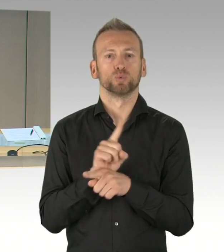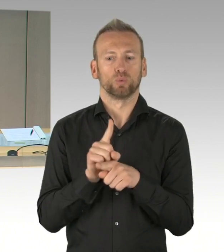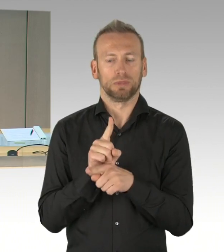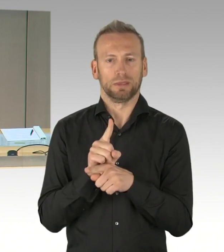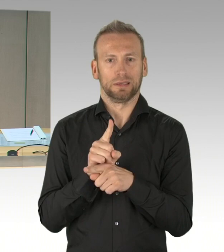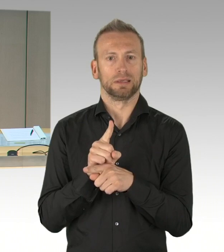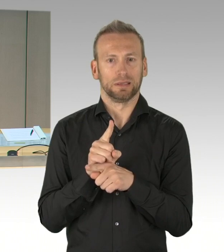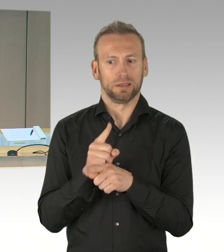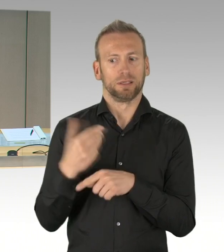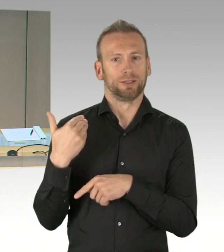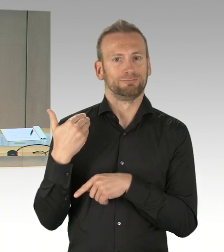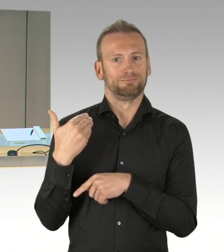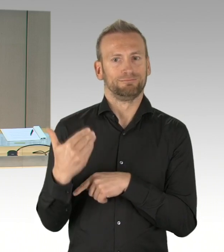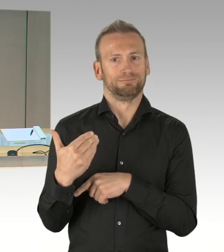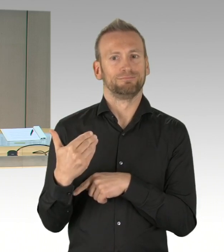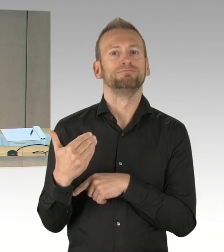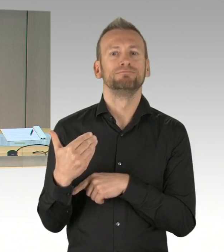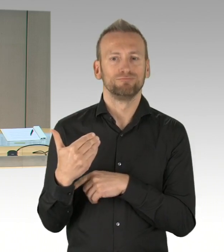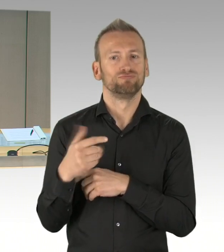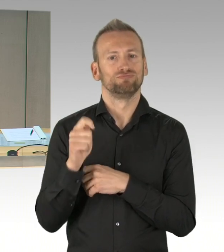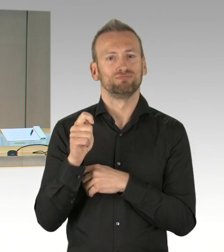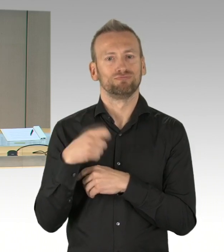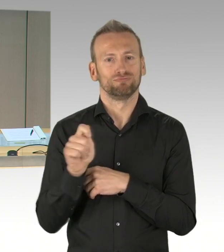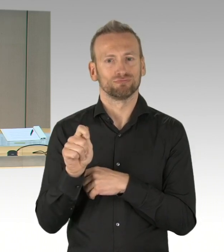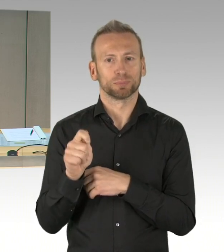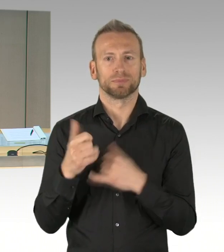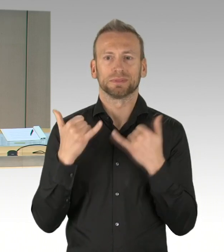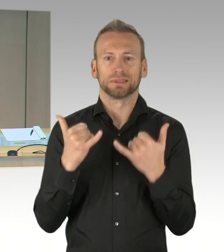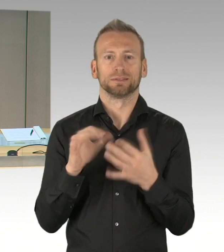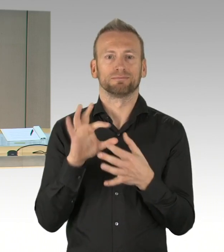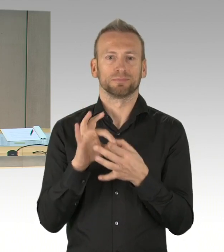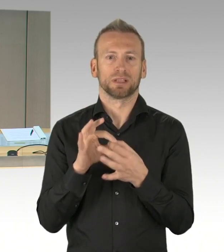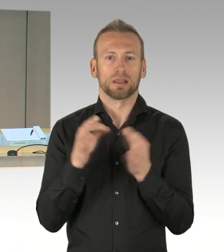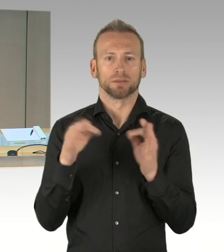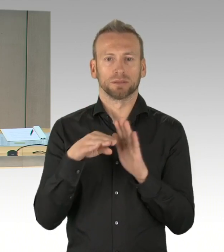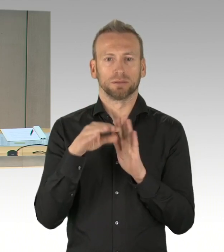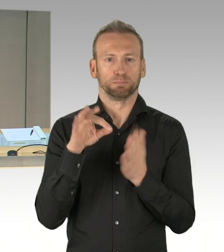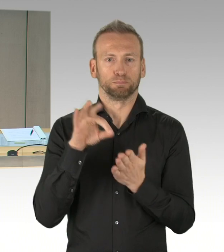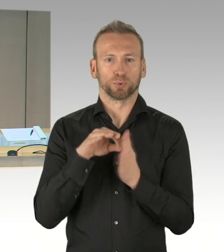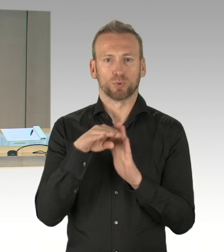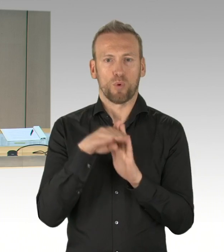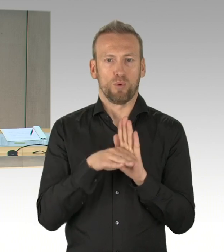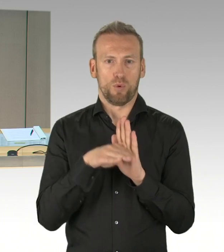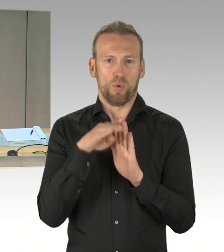Ich rufe auf die Fragestunde. Nun können mündliche Anfragen an den Senat gerichtet werden.